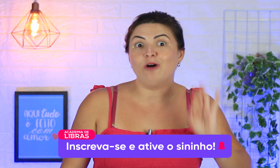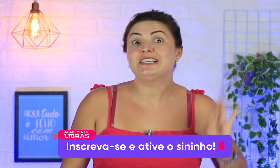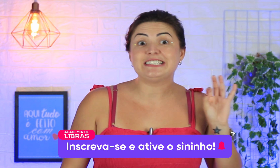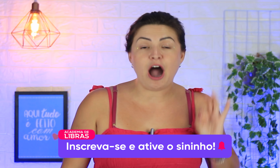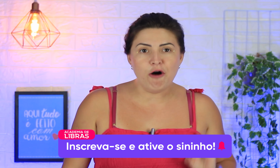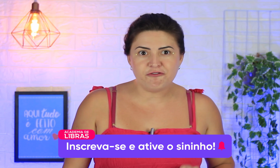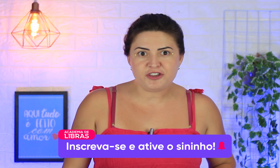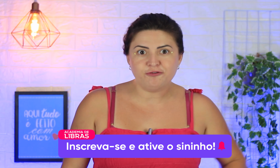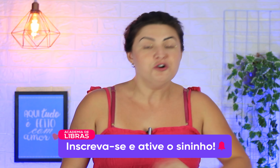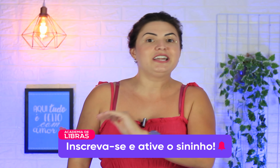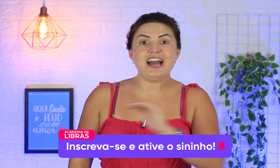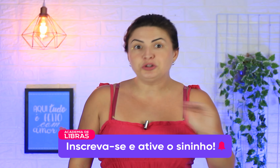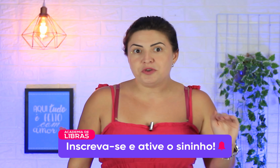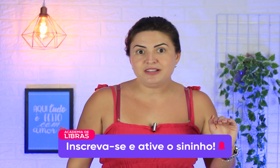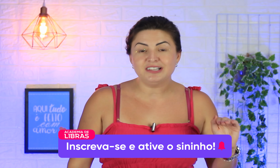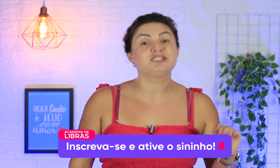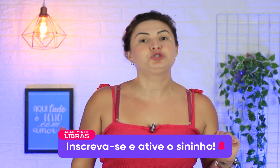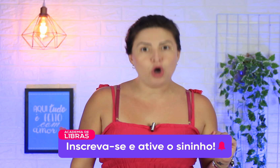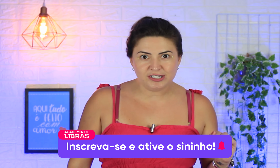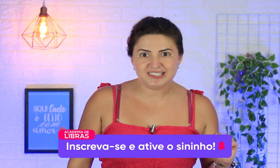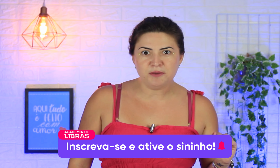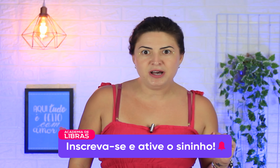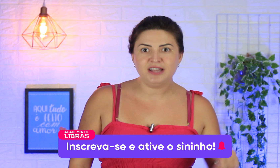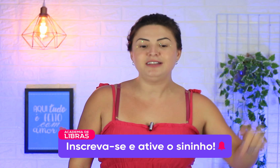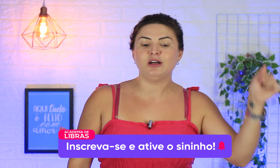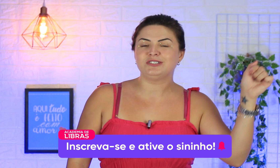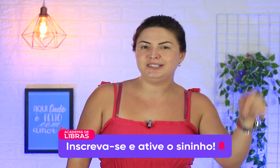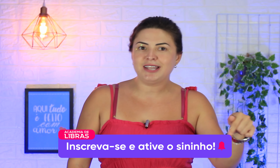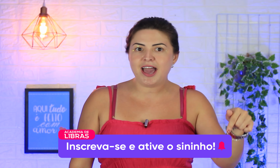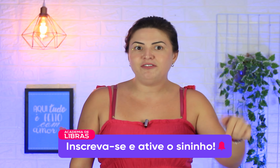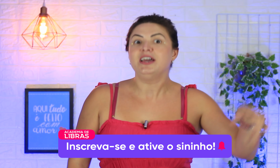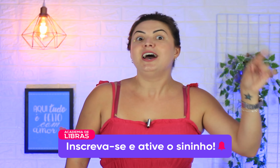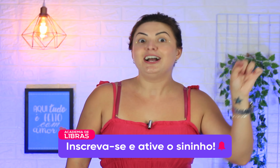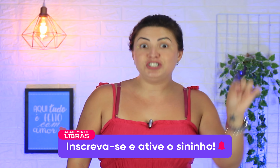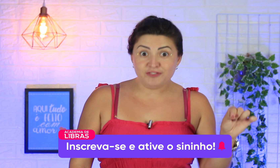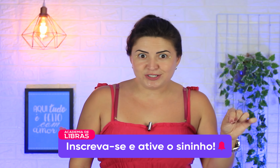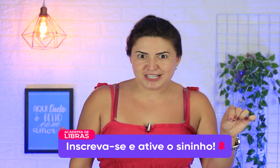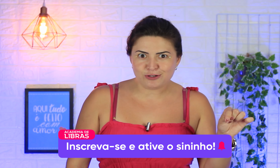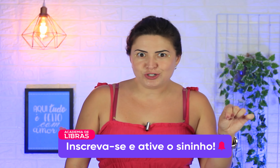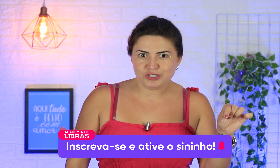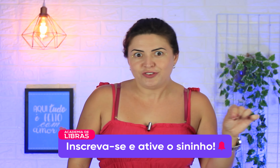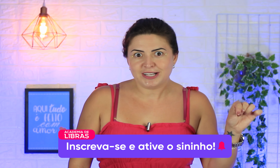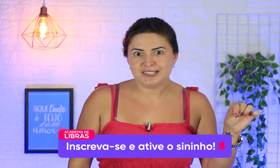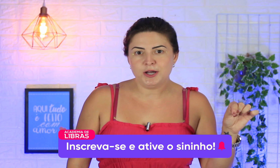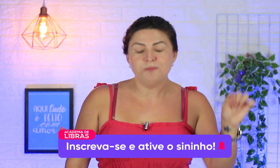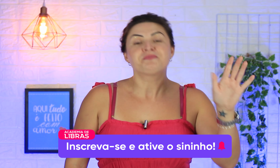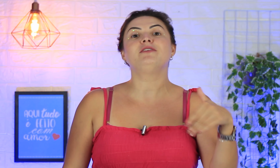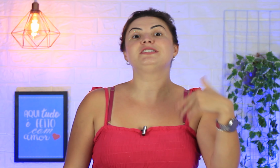aulas ao vivo gratuitas toda semana então se inscreve ativa o Sininho de notificação para